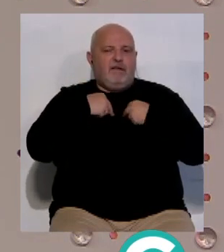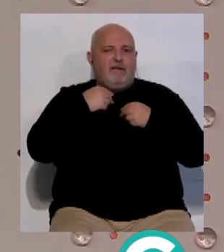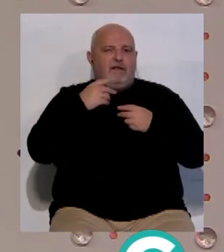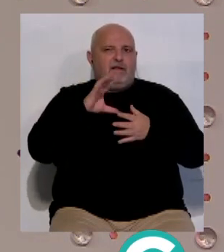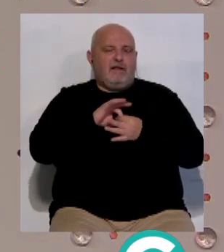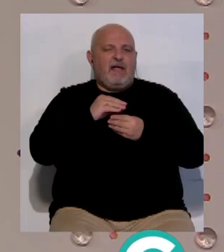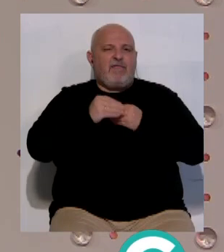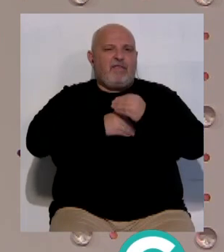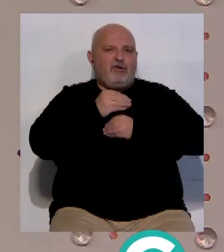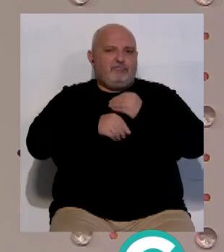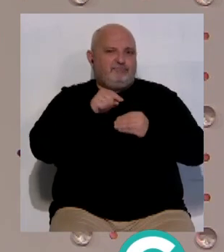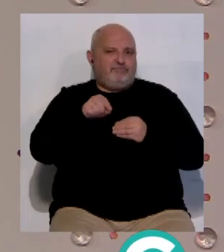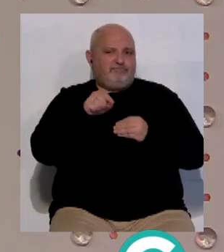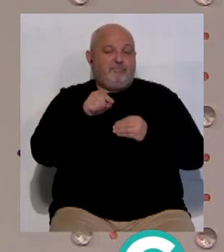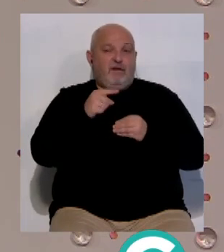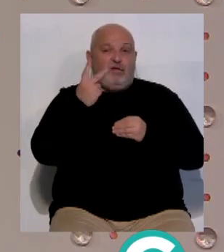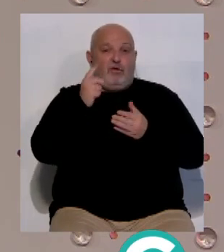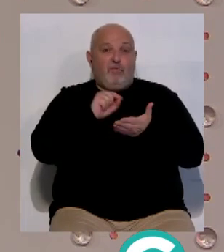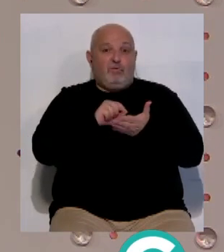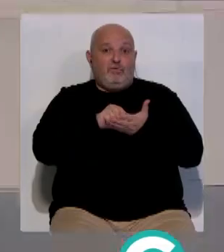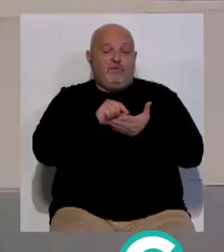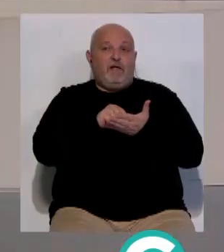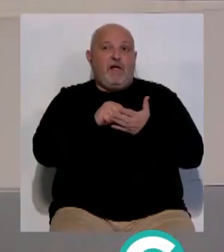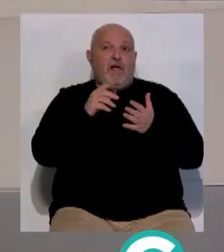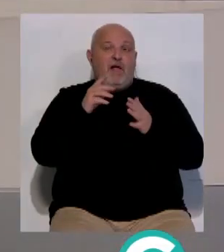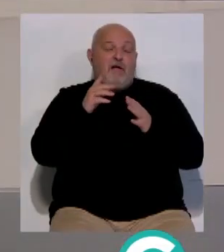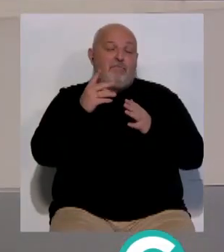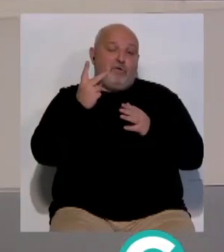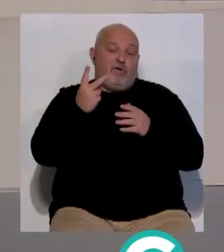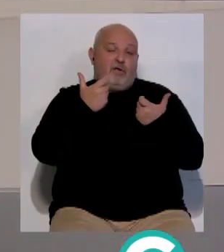están haciendo Y que todos estos dos puntos que que aunque sean los dos tanto t en mallorca como